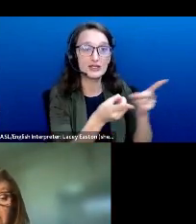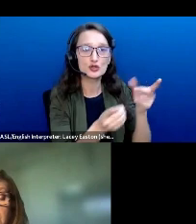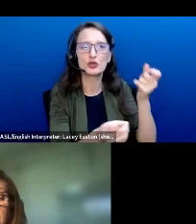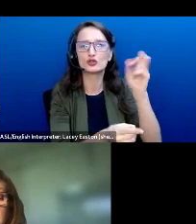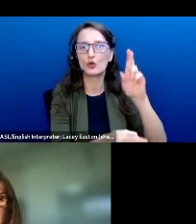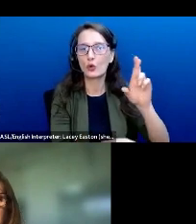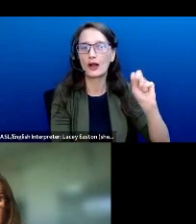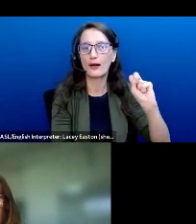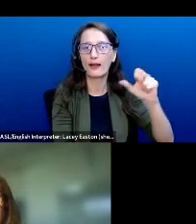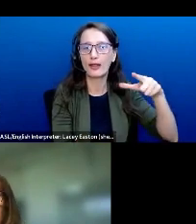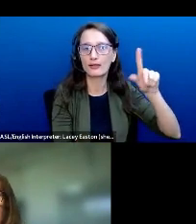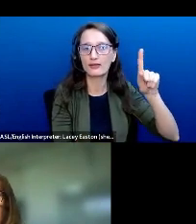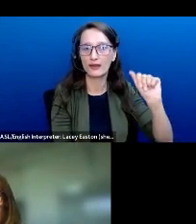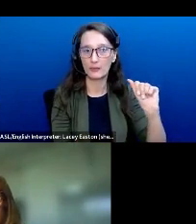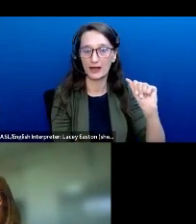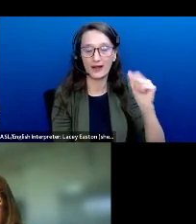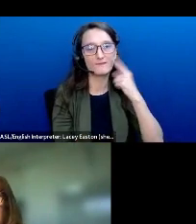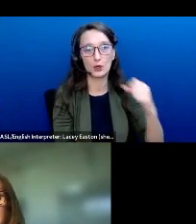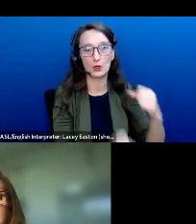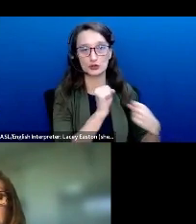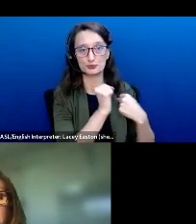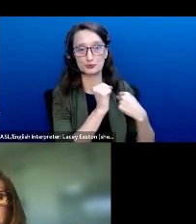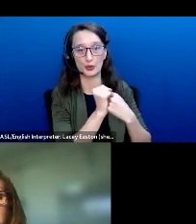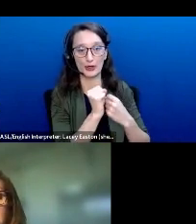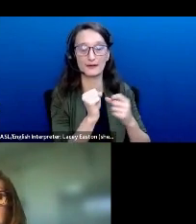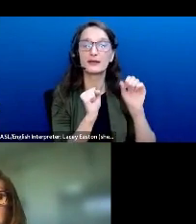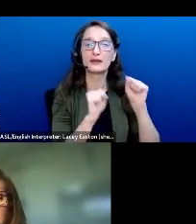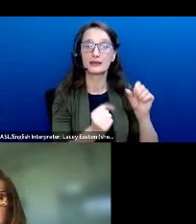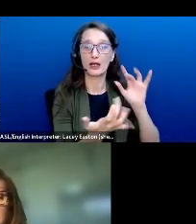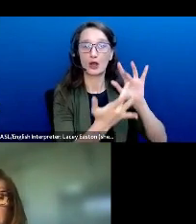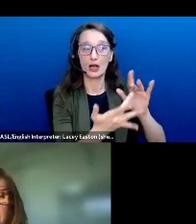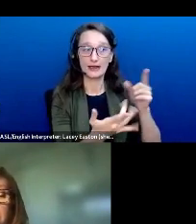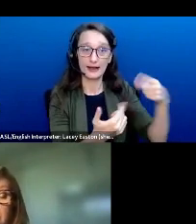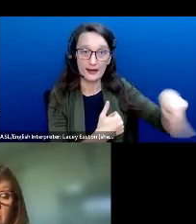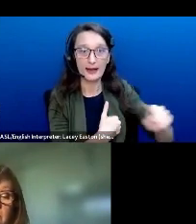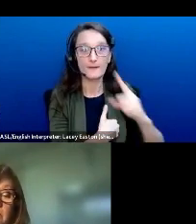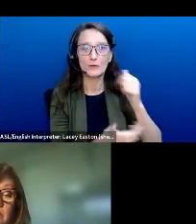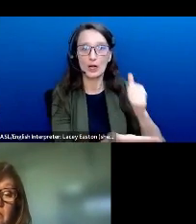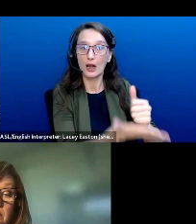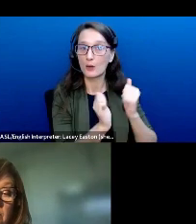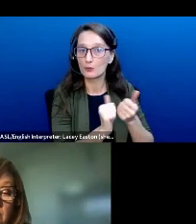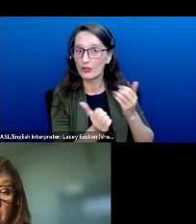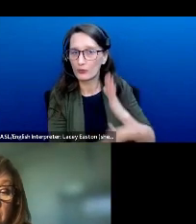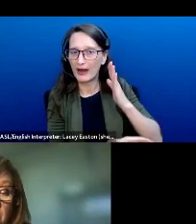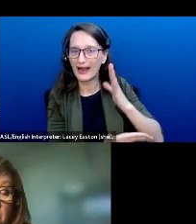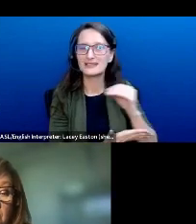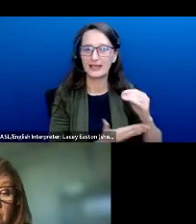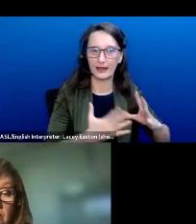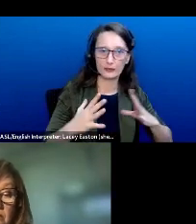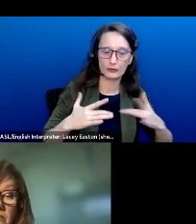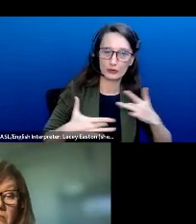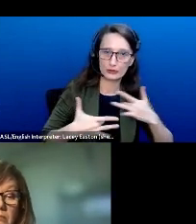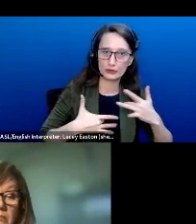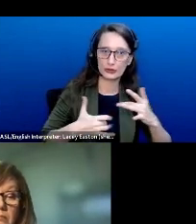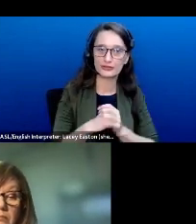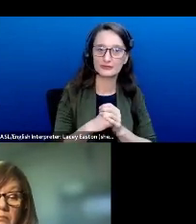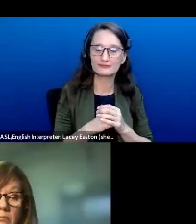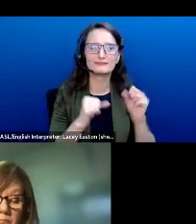distrito o SELPA para obtener ayuda con los derechos e inquietudes. Allí puede tener conversaciones informales que